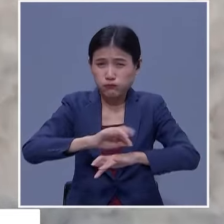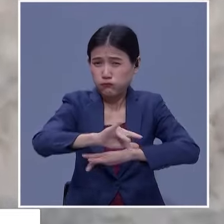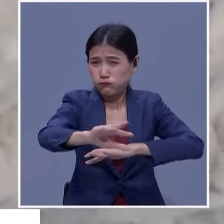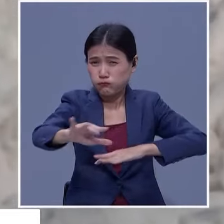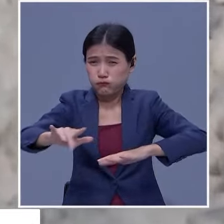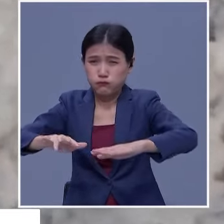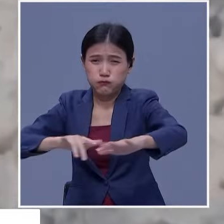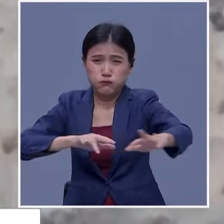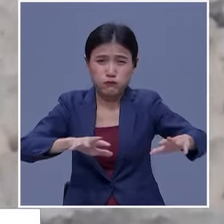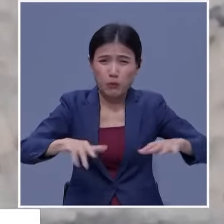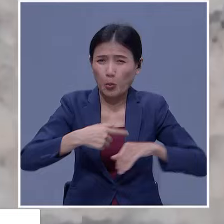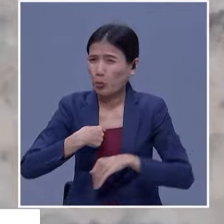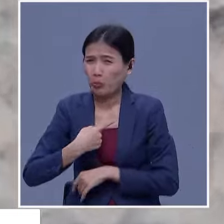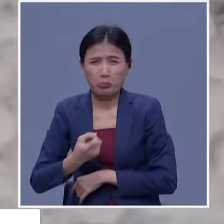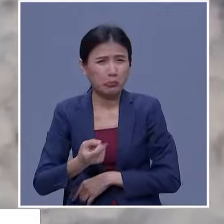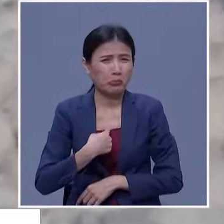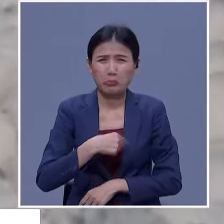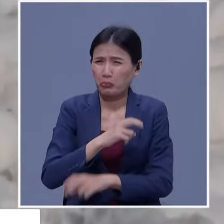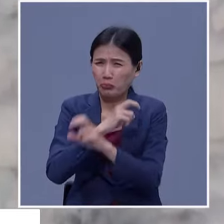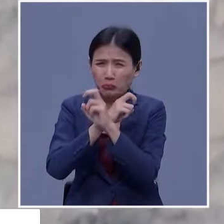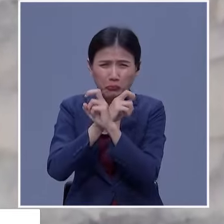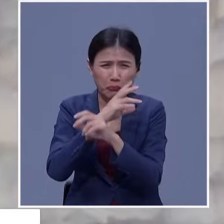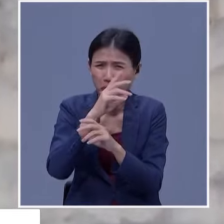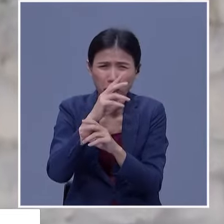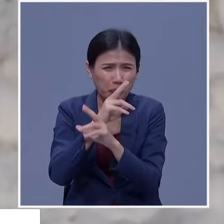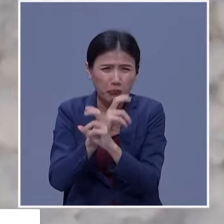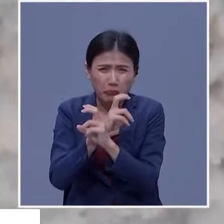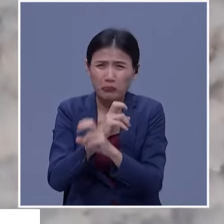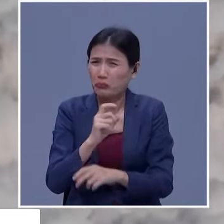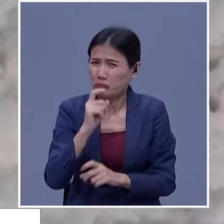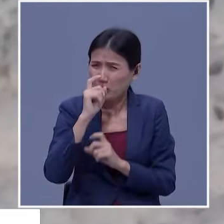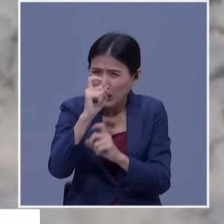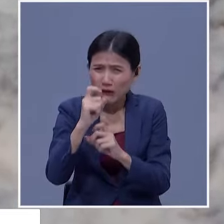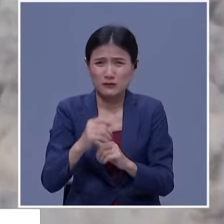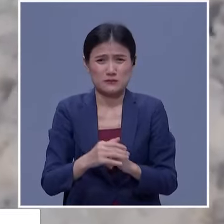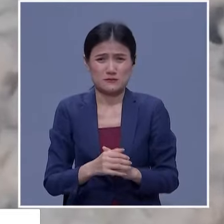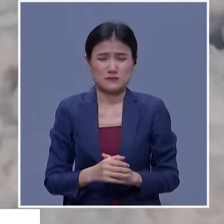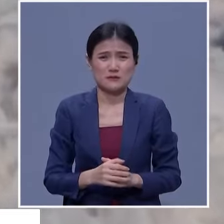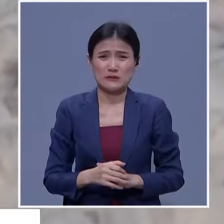เกี่ยวกับวิกฤตมลพิษทางน้ำที่เลวร้ายของ ประเทศโฟมพิษอันตรายนั้นเป็นสิ่งที่กลาย